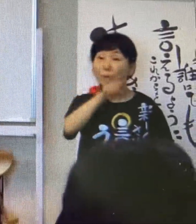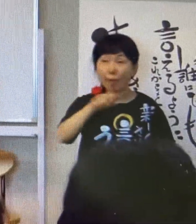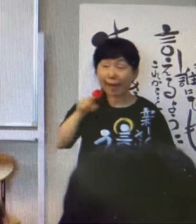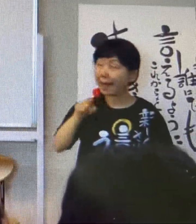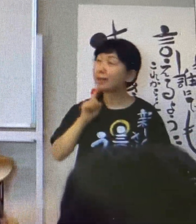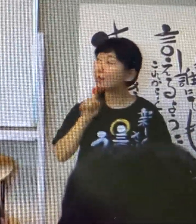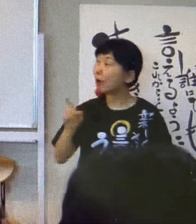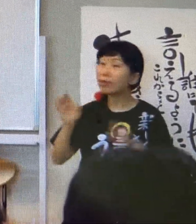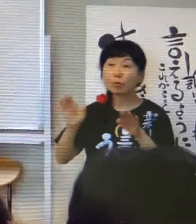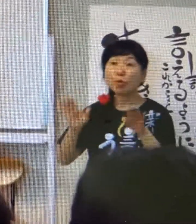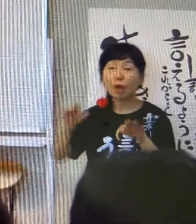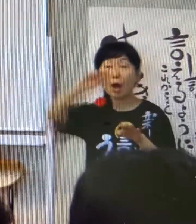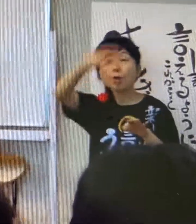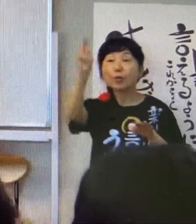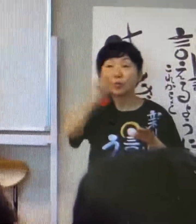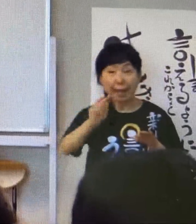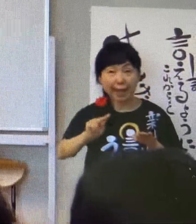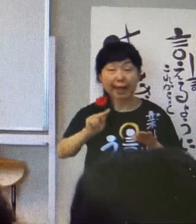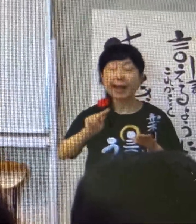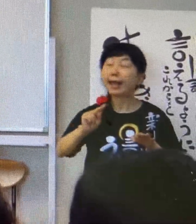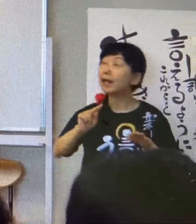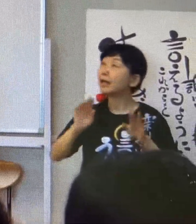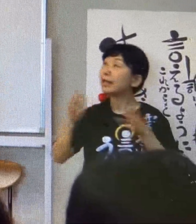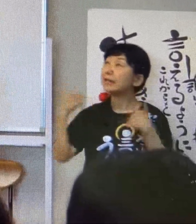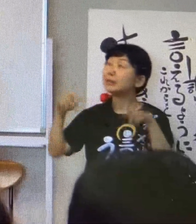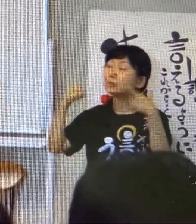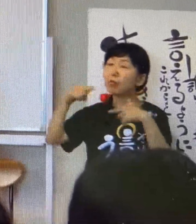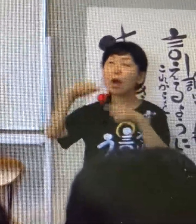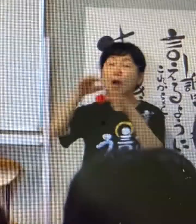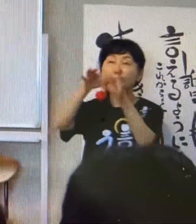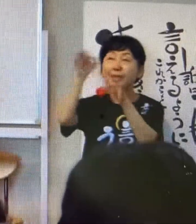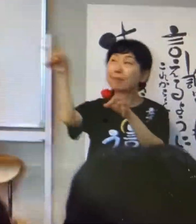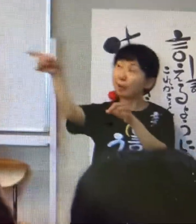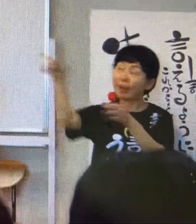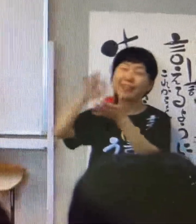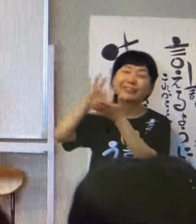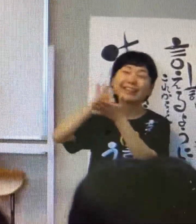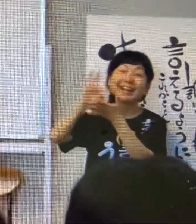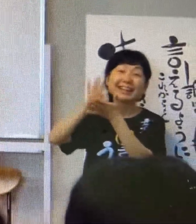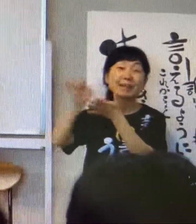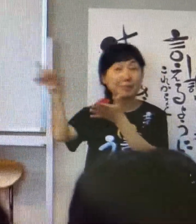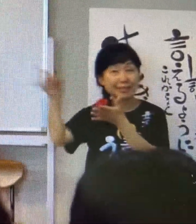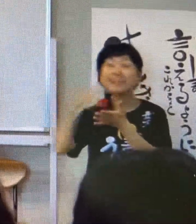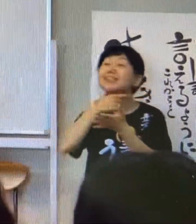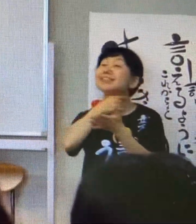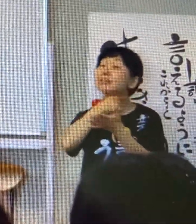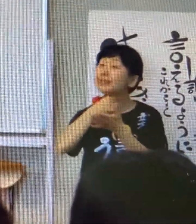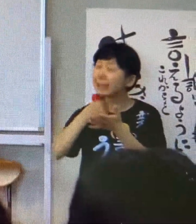今日は筆で書いているんですけど いつもはこういう筆ペンを使って 自分が好きなように